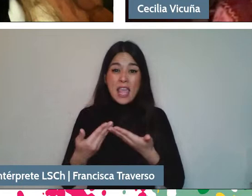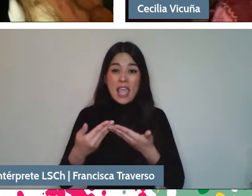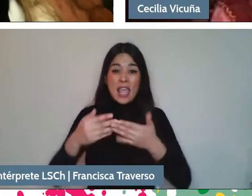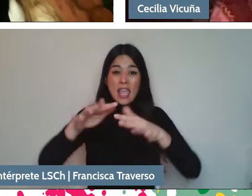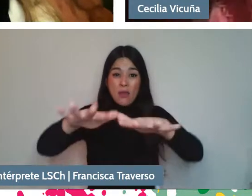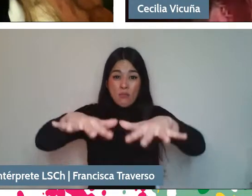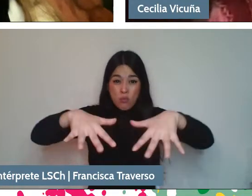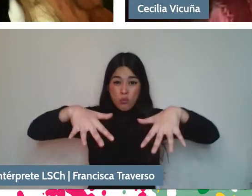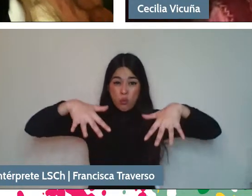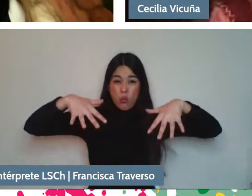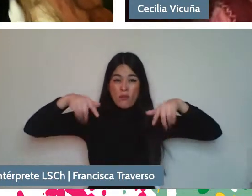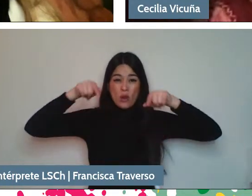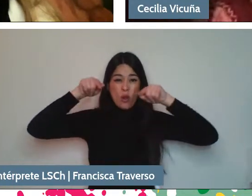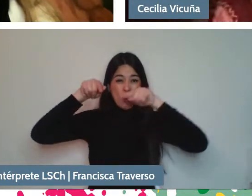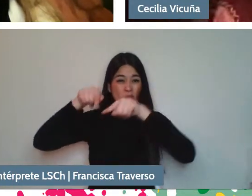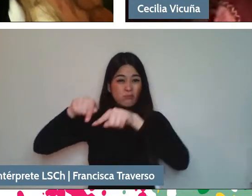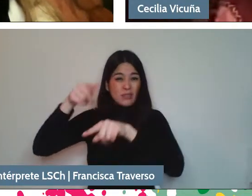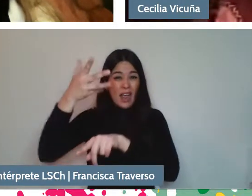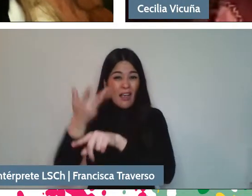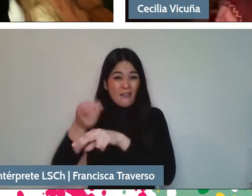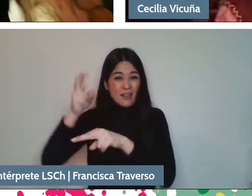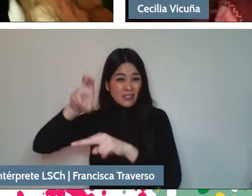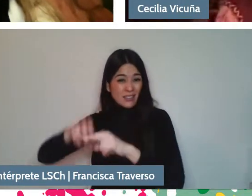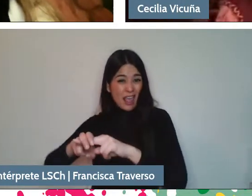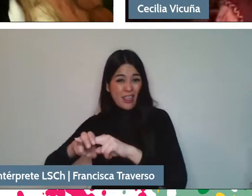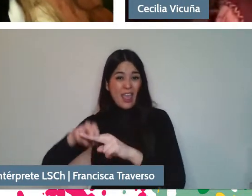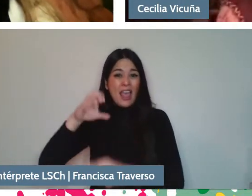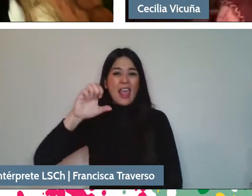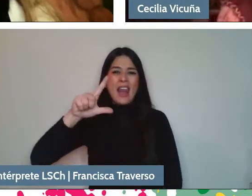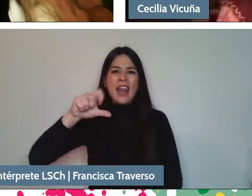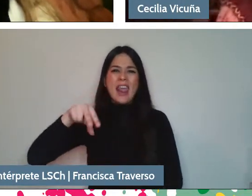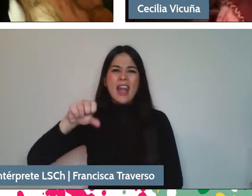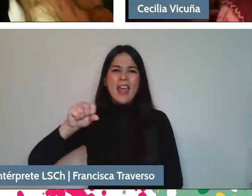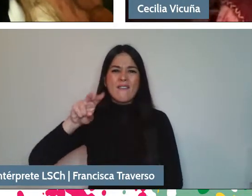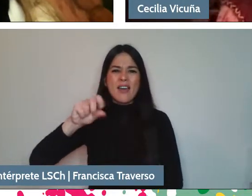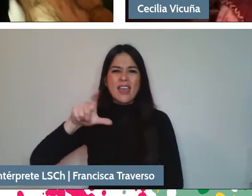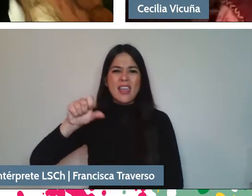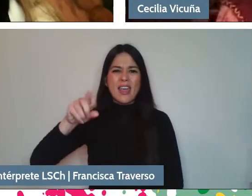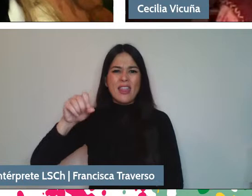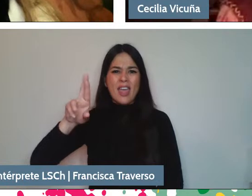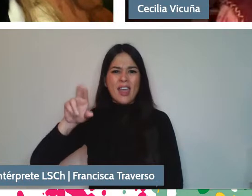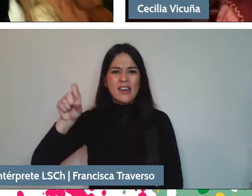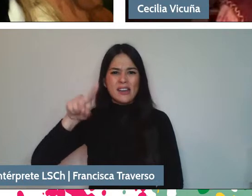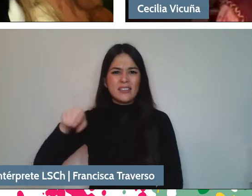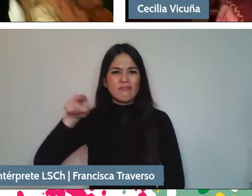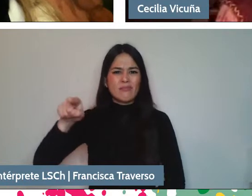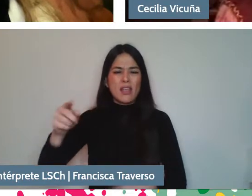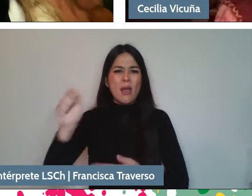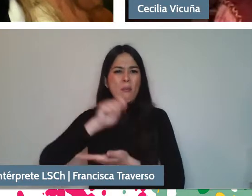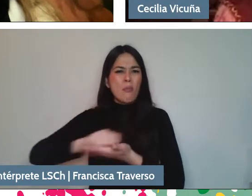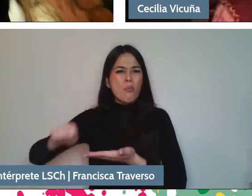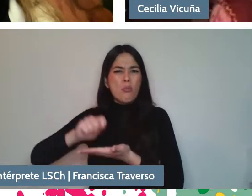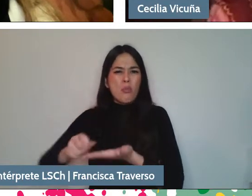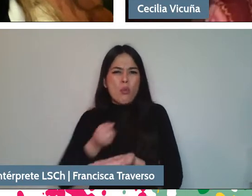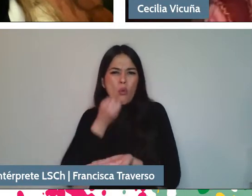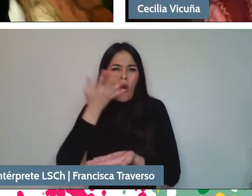que fue la gran, no solamente cantante y poeta, autora sino también etnomusicóloga.